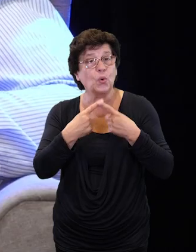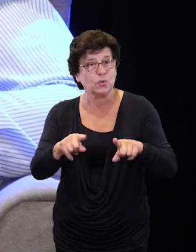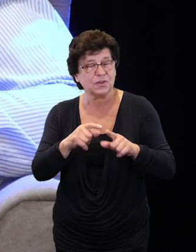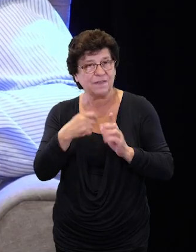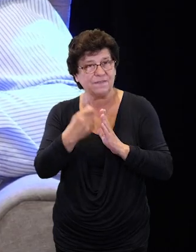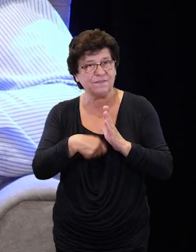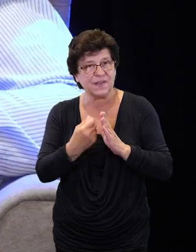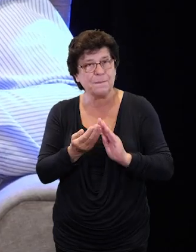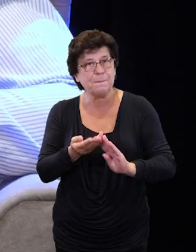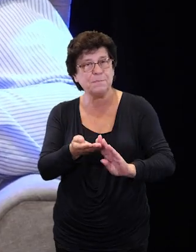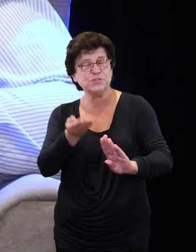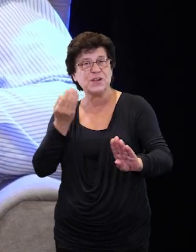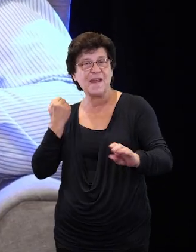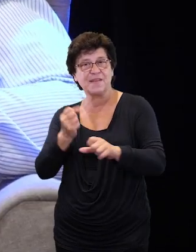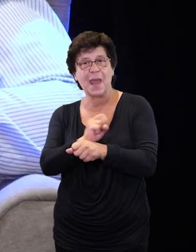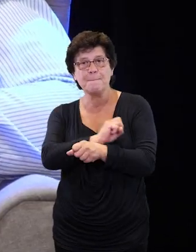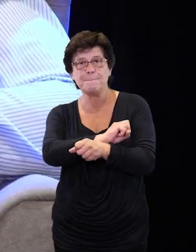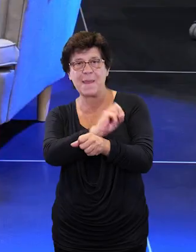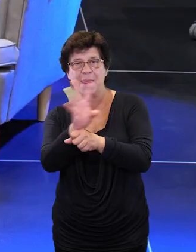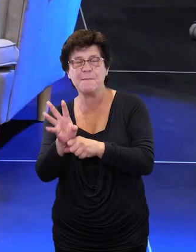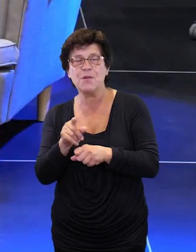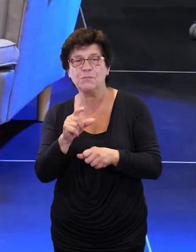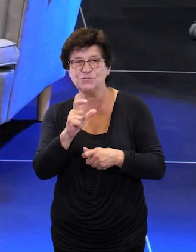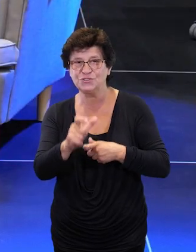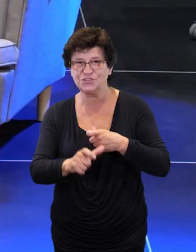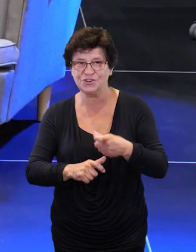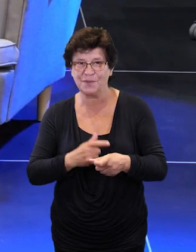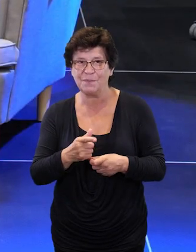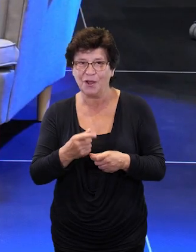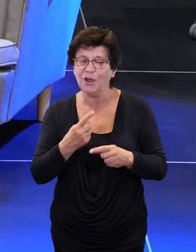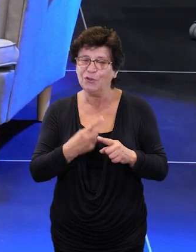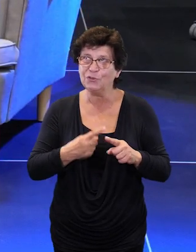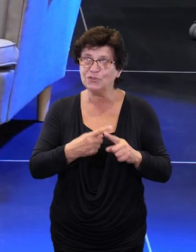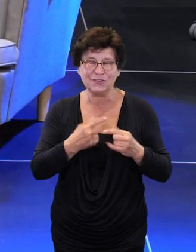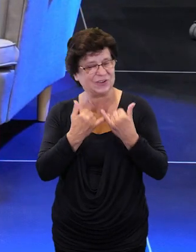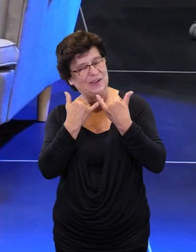Więc tak jakbym był wizjonerem. Czyli inne realia. - Śmieję się, że przewidzieliśmy przyszłość.